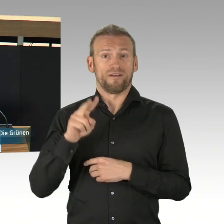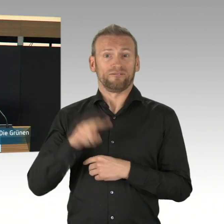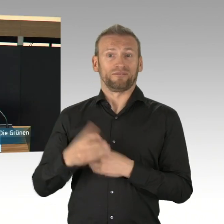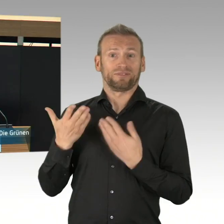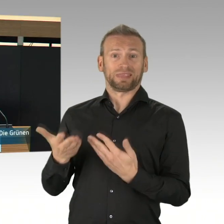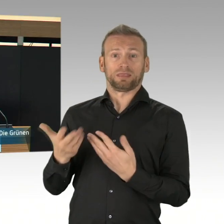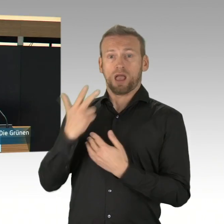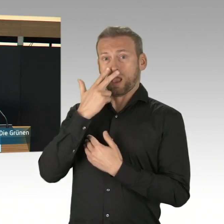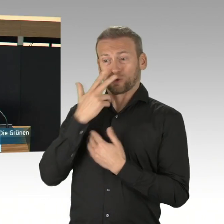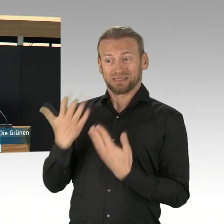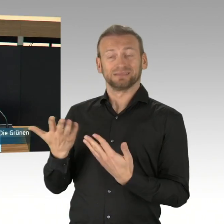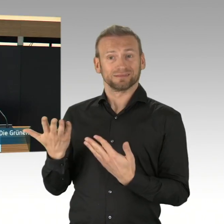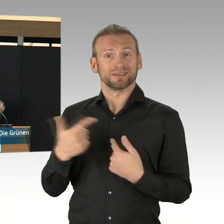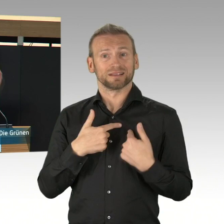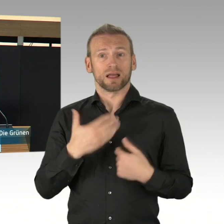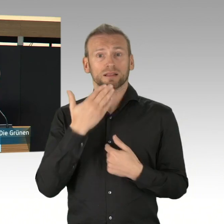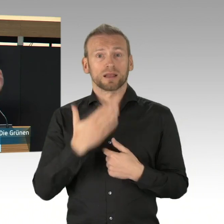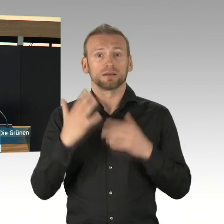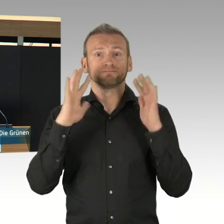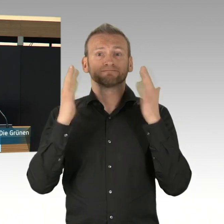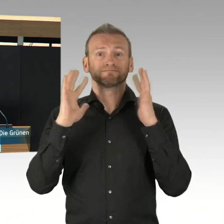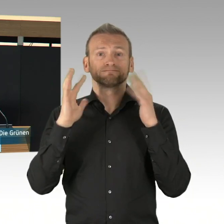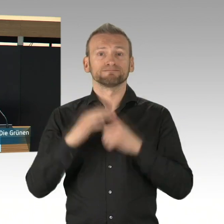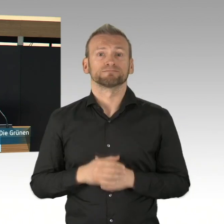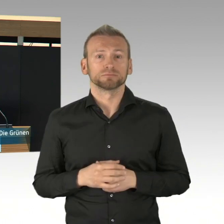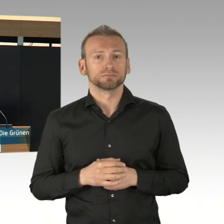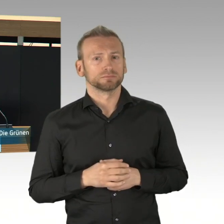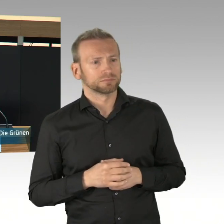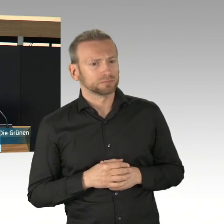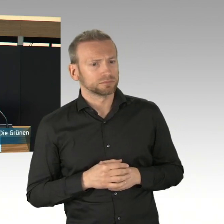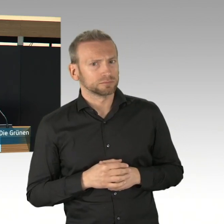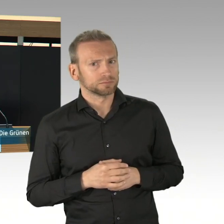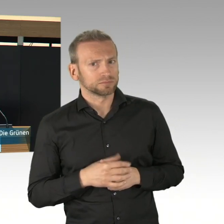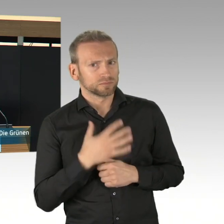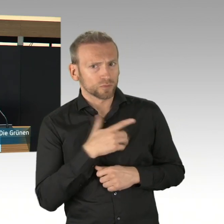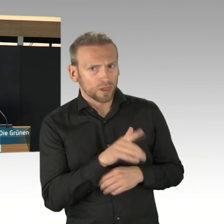Und ich muss noch mal betonen, wir als rot-rot-grüne Regierung,